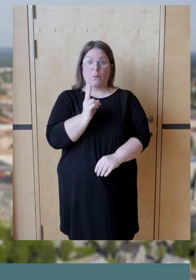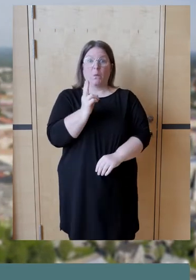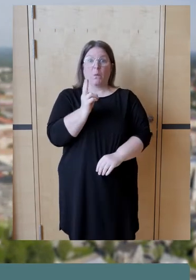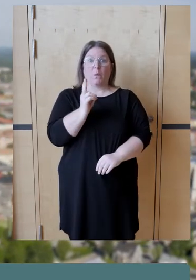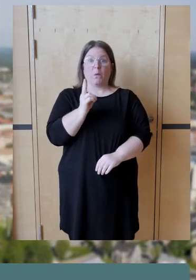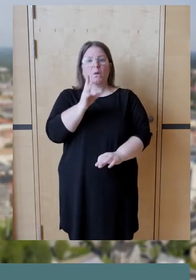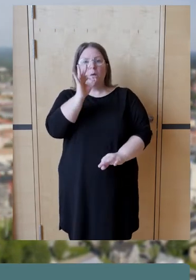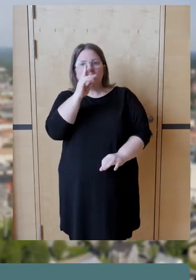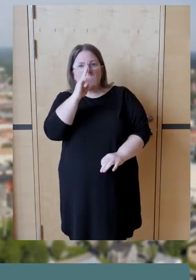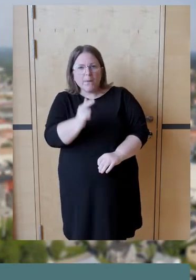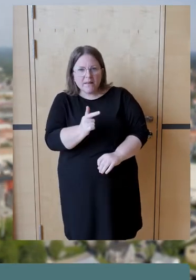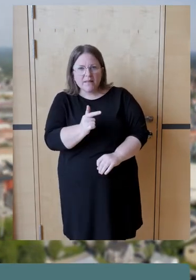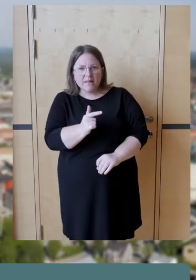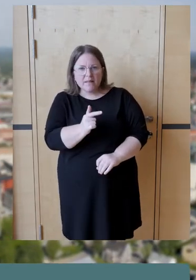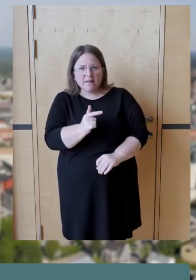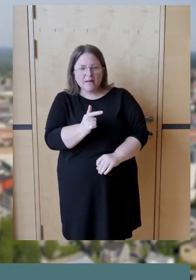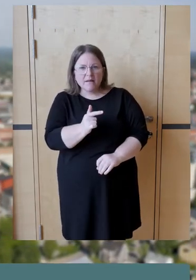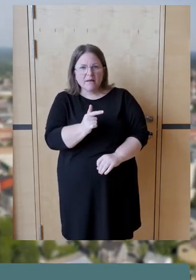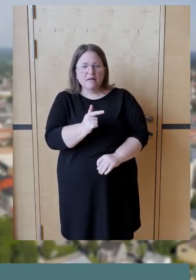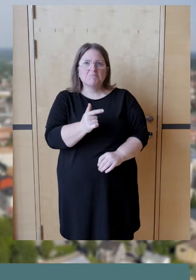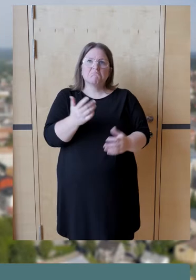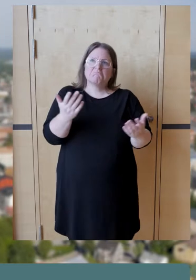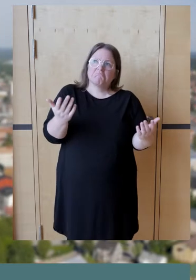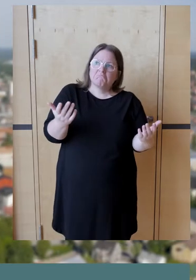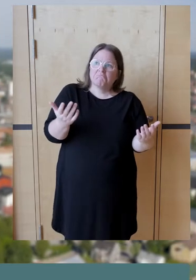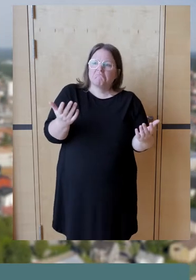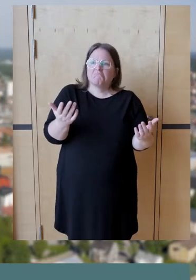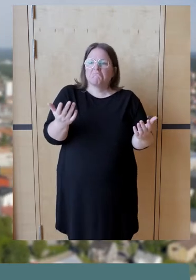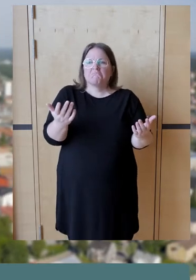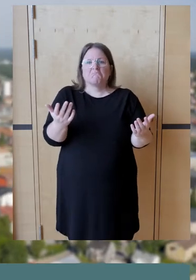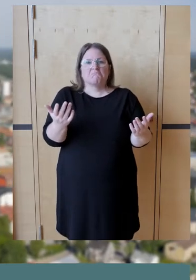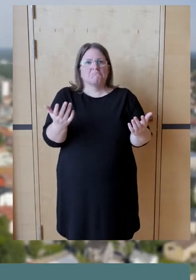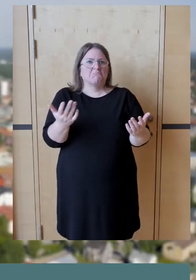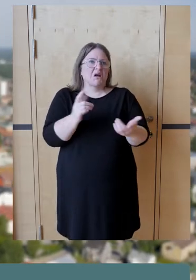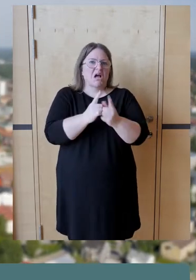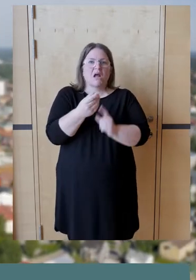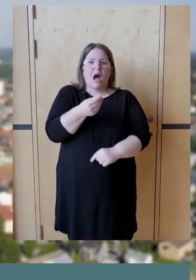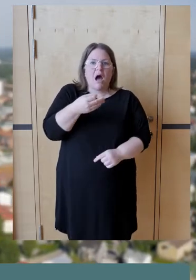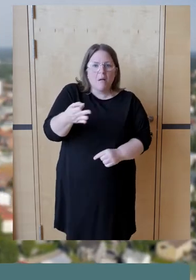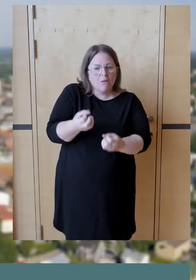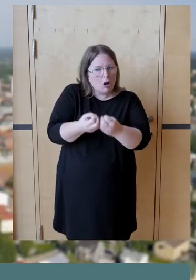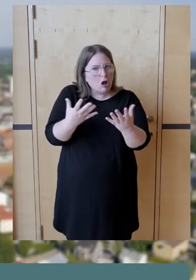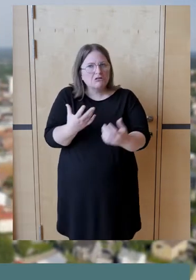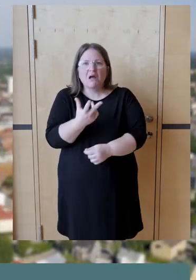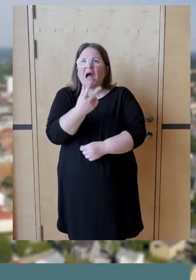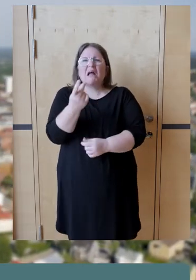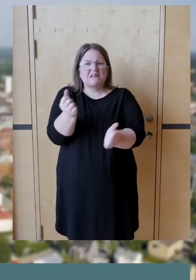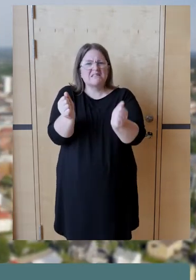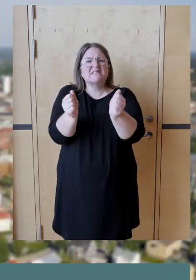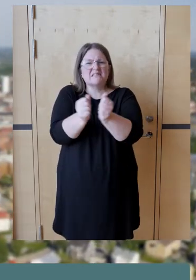Är det kan handla om att skapa nya lösningar eller Andra sätt lösningar för att kunna meddela då